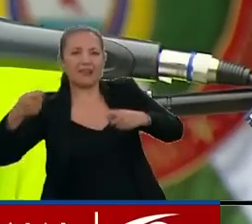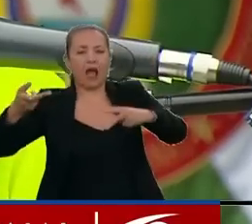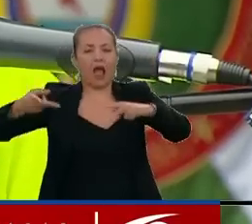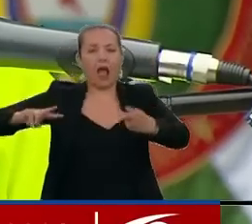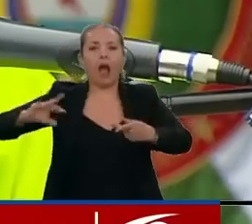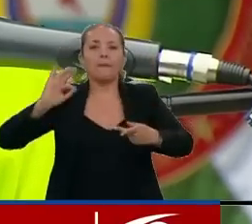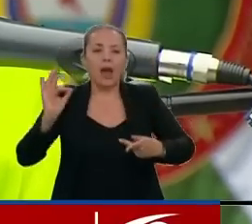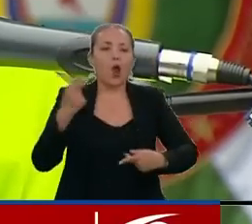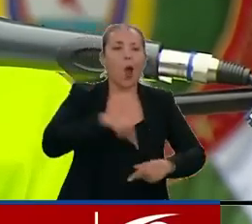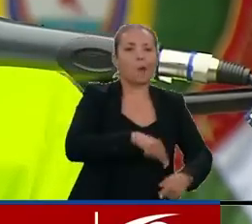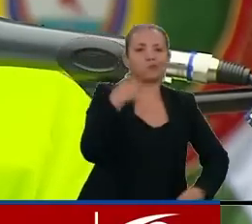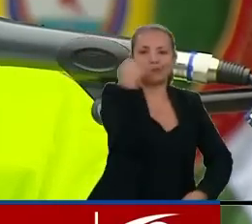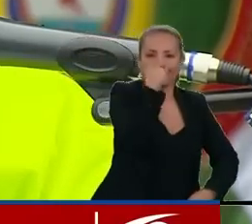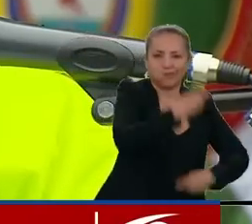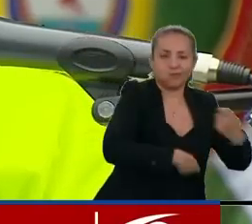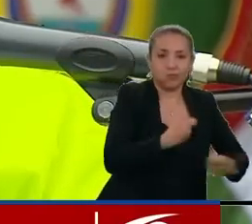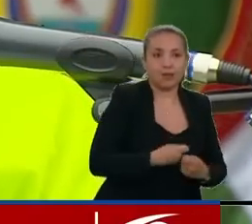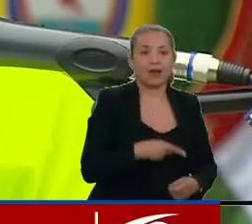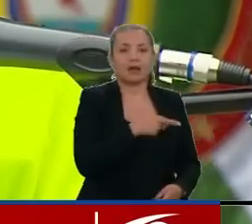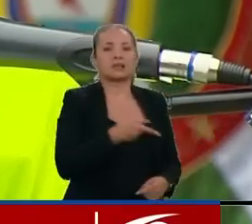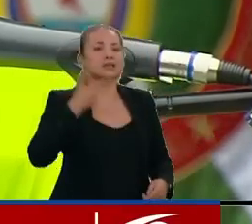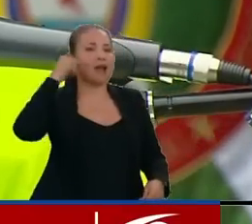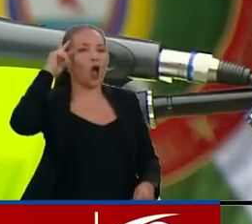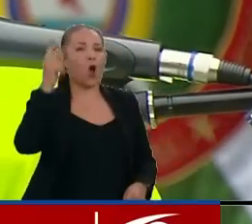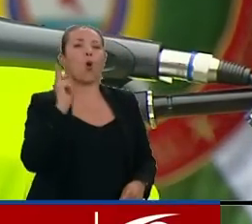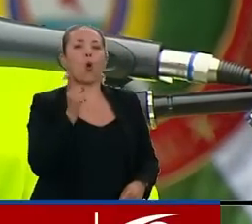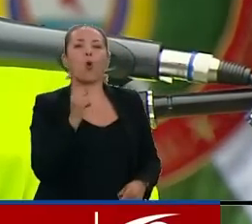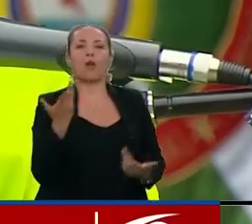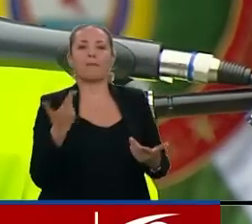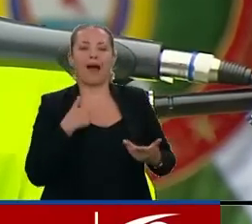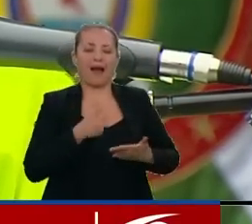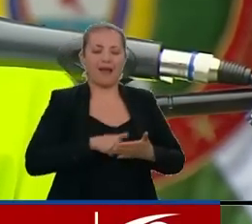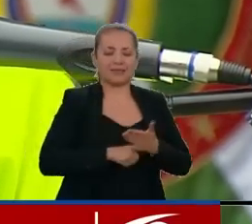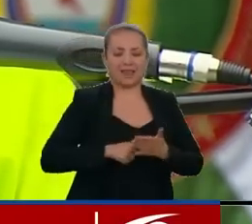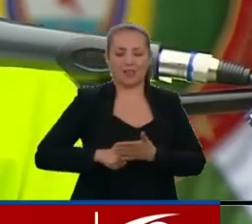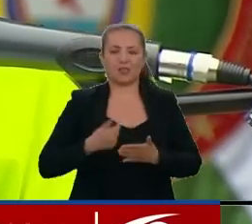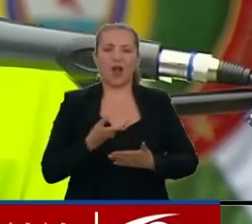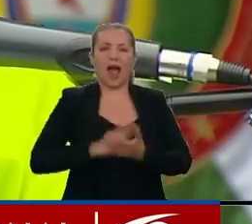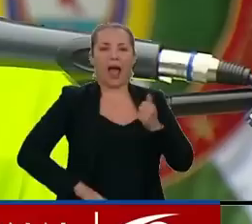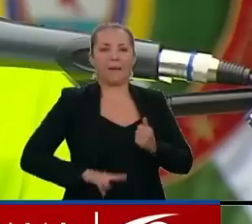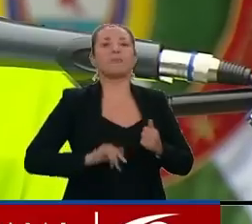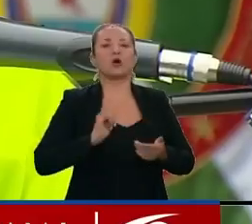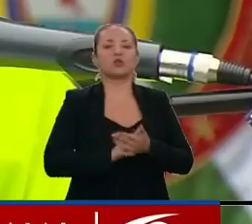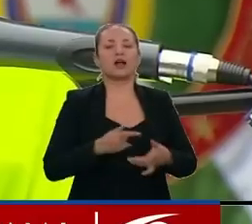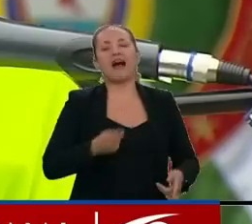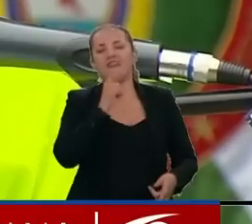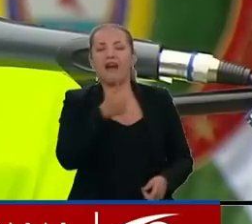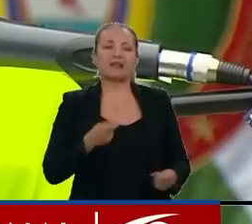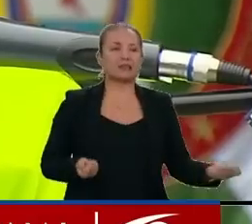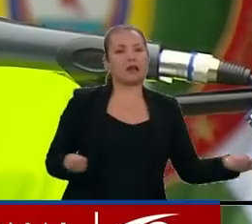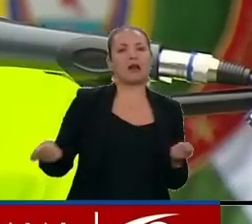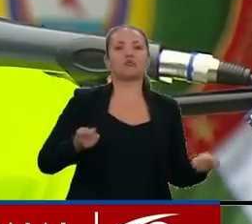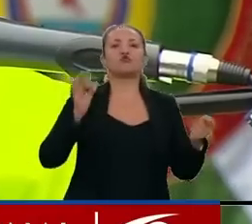Colombia el sector inmobiliario y la inversión. )) este narcotraficante